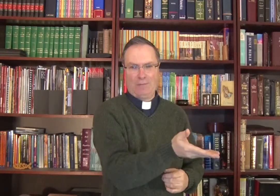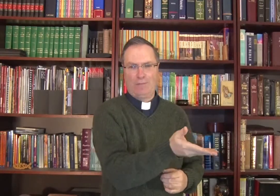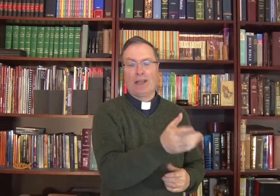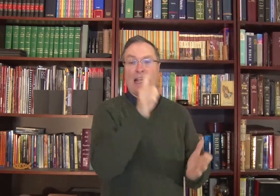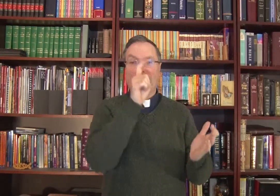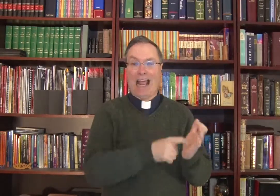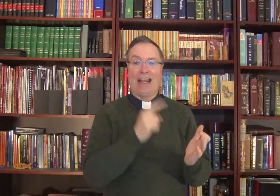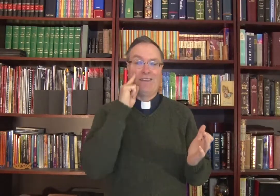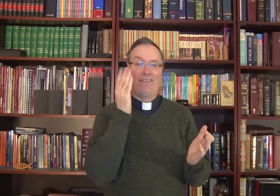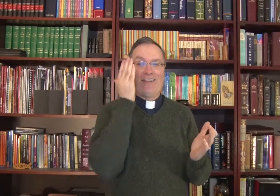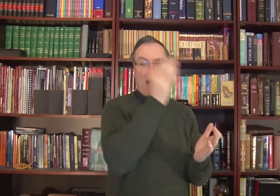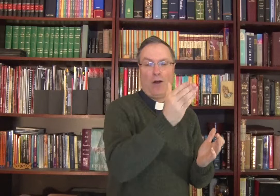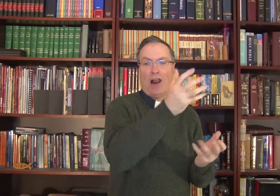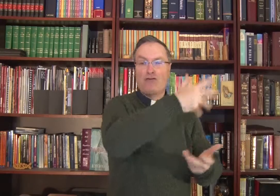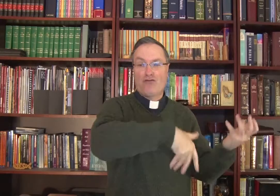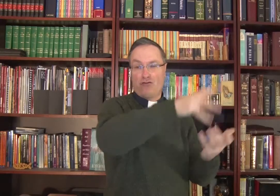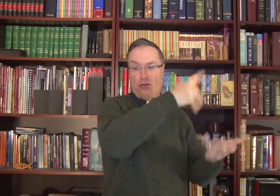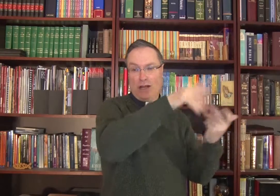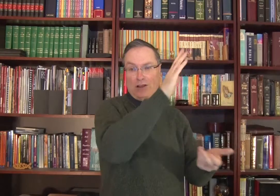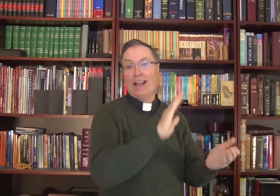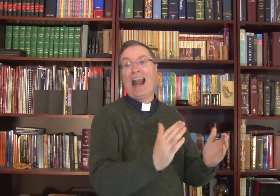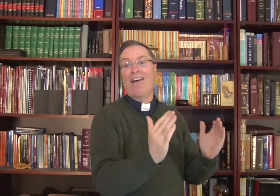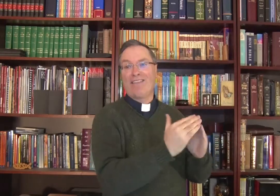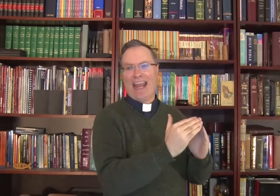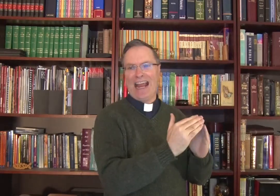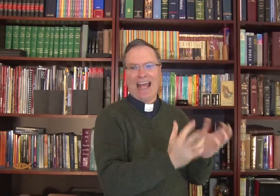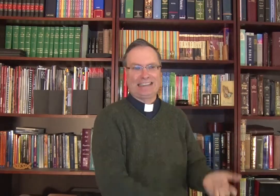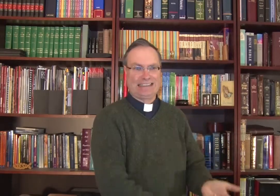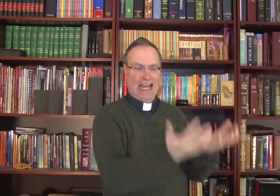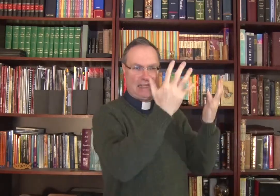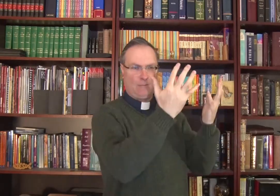quand ils verront la fumée de la ville incendiée.